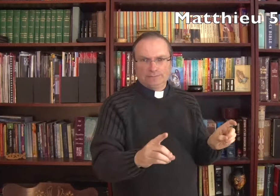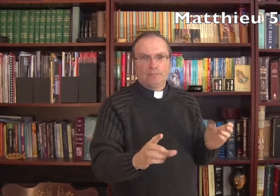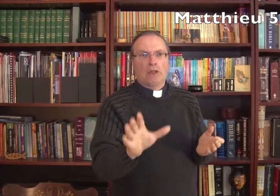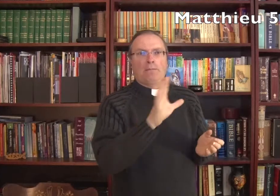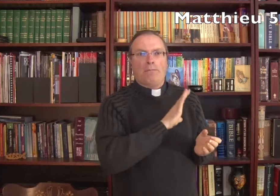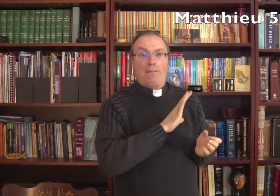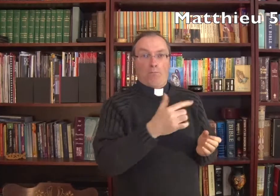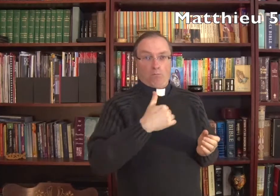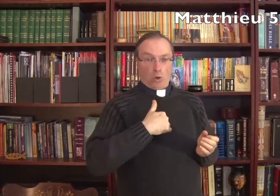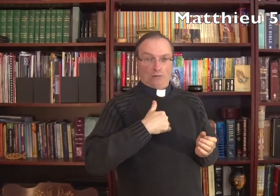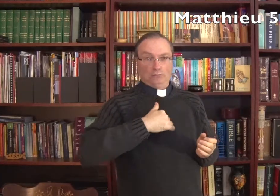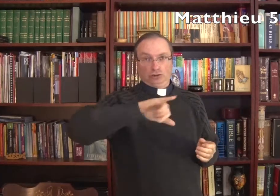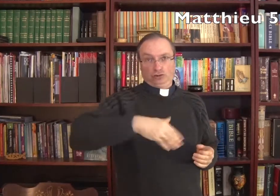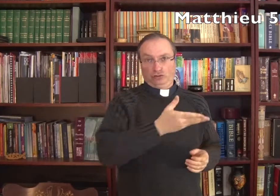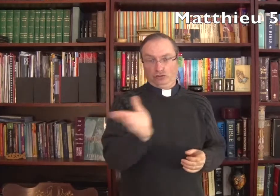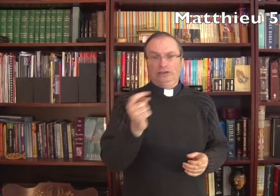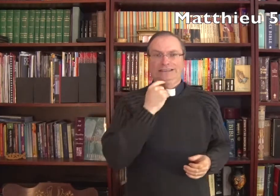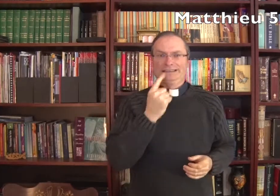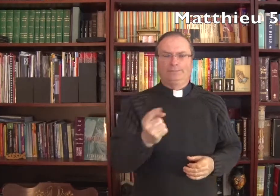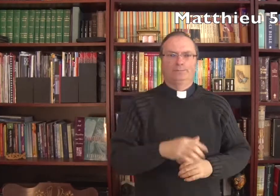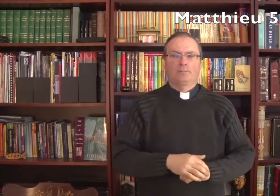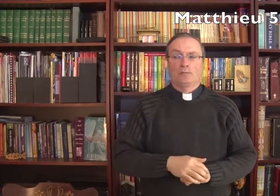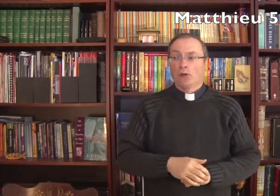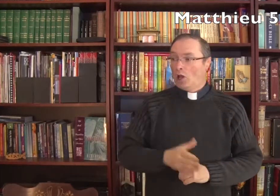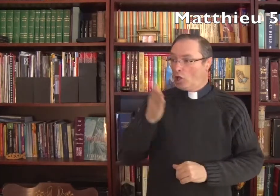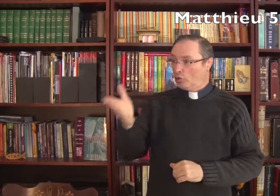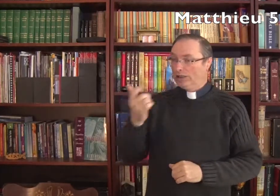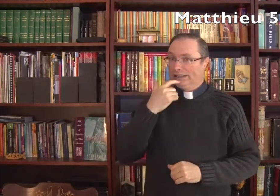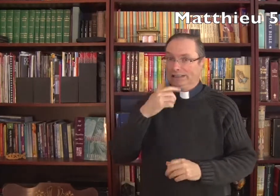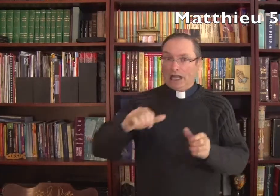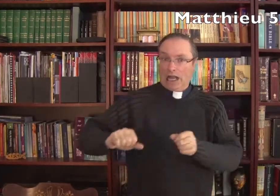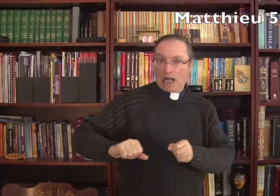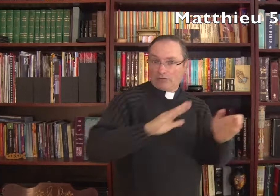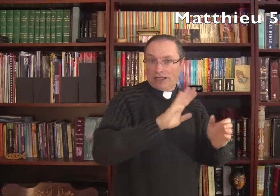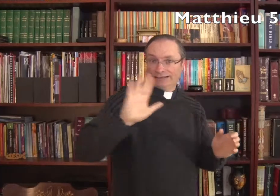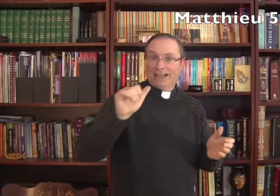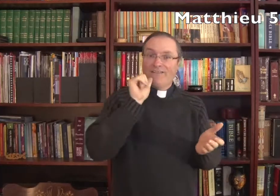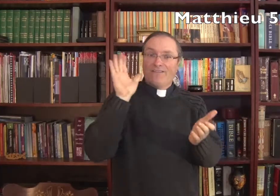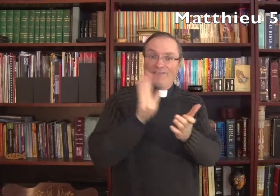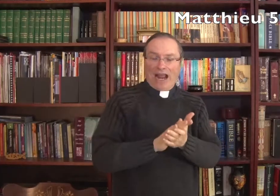Mais moi, je vous dis: Celui qui renvoie sa femme,